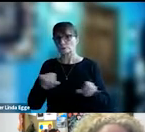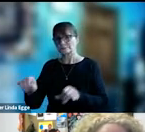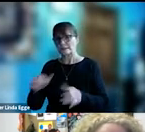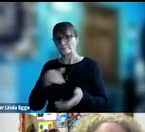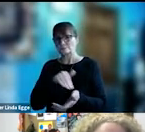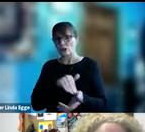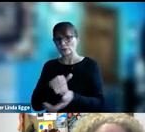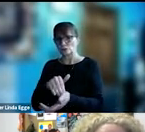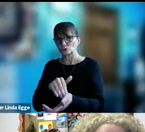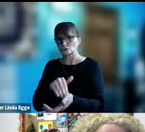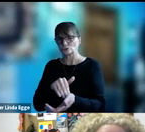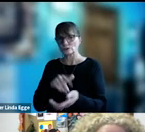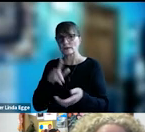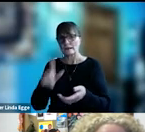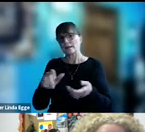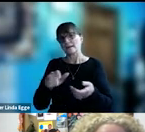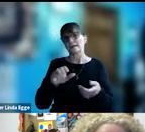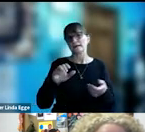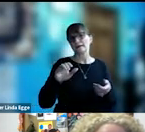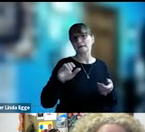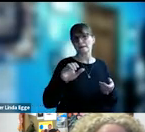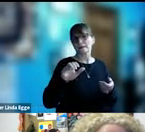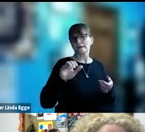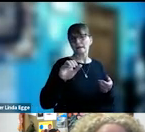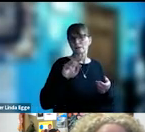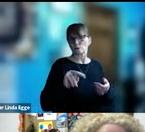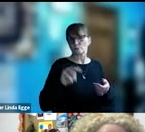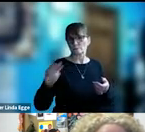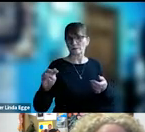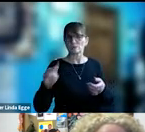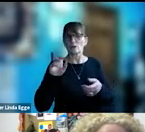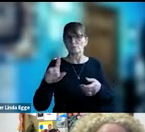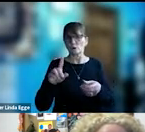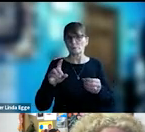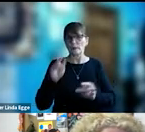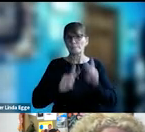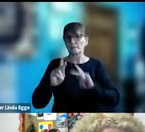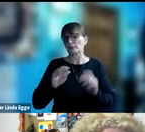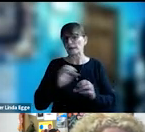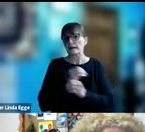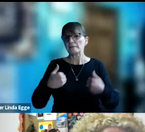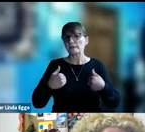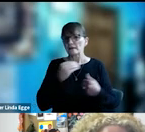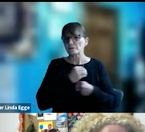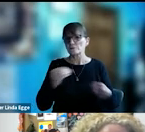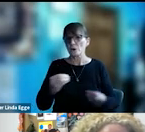o al mismo, como en Albuquerque, hay un par de lugares de asistencia sanitaria o lugares de atención sanitaria para los sin hogar.